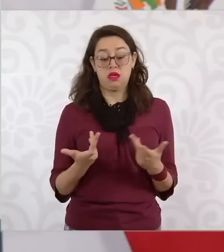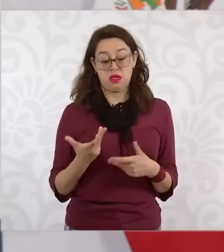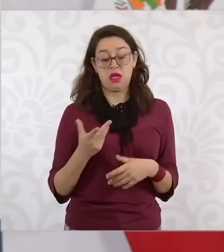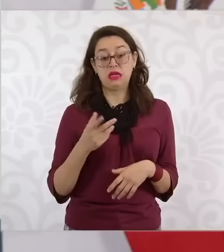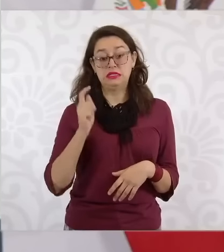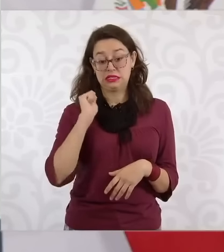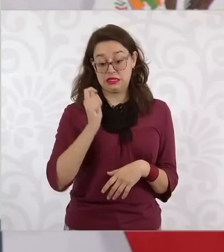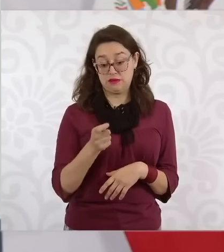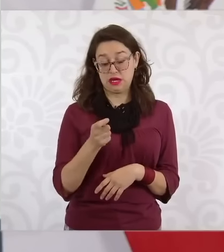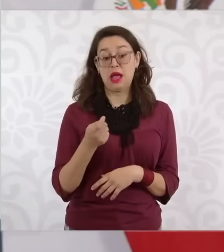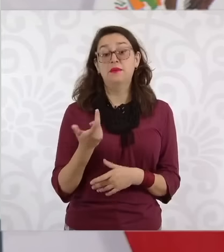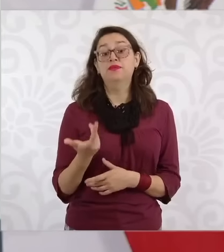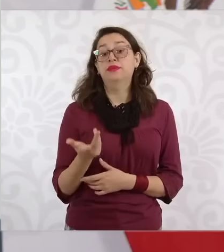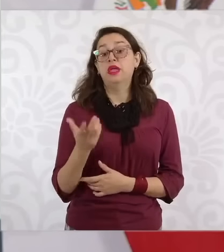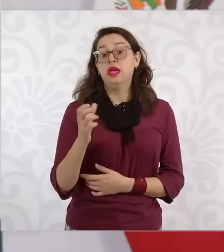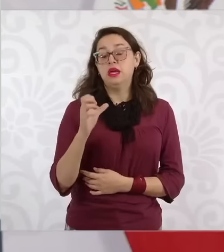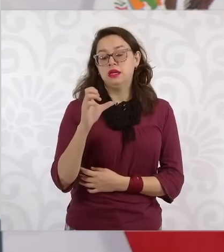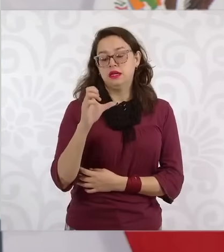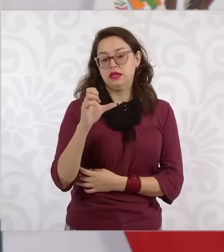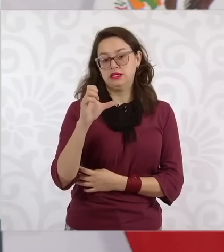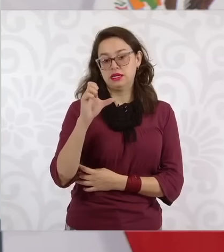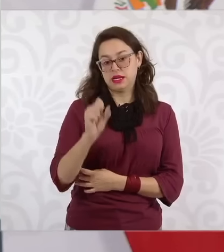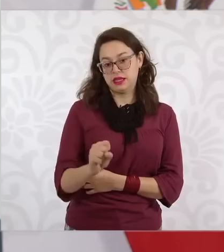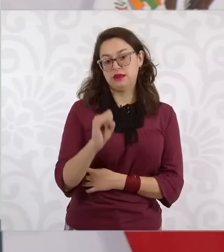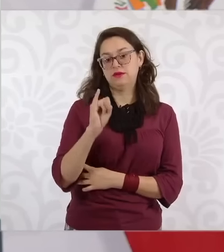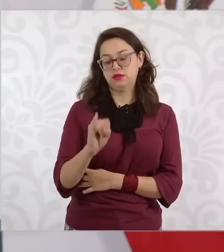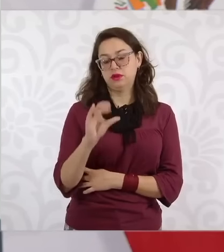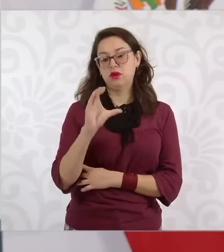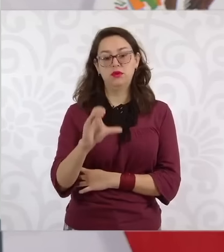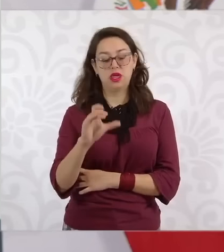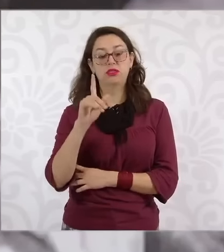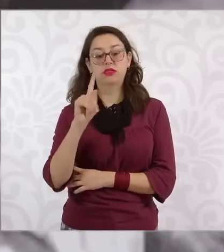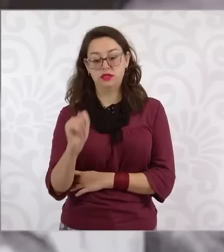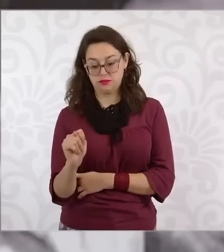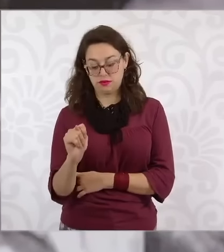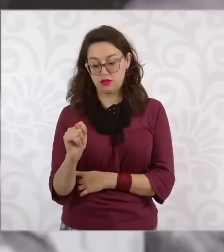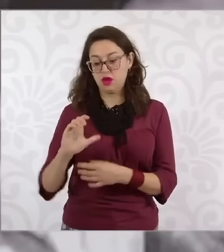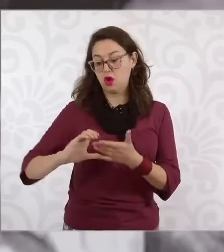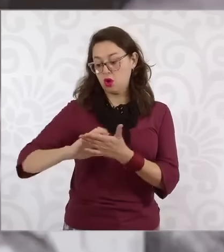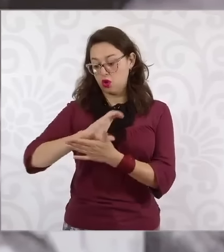la Secretaría de Infraestructura, Comunicaciones y Transporte se le da a una empresa de inversión